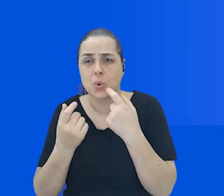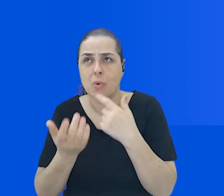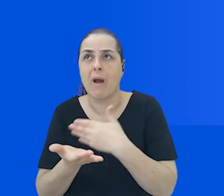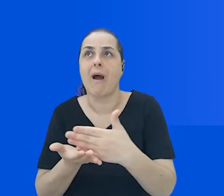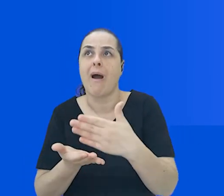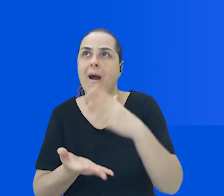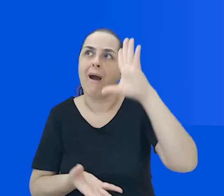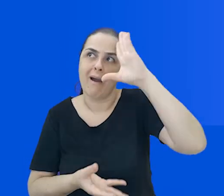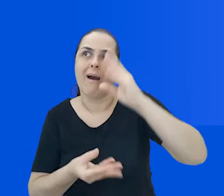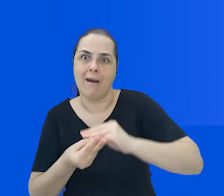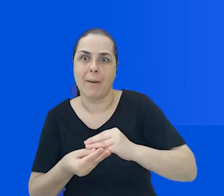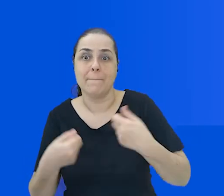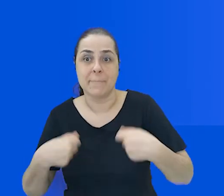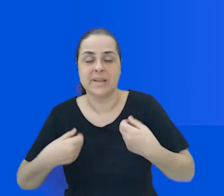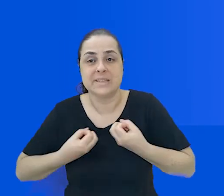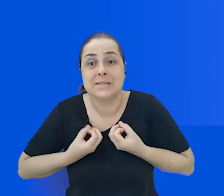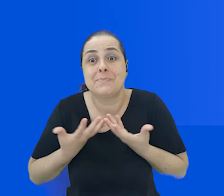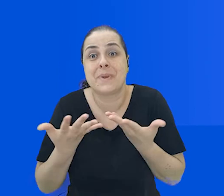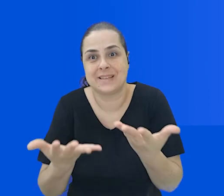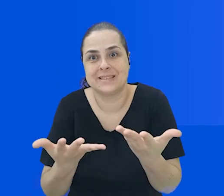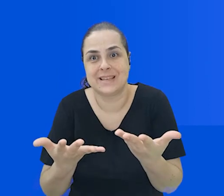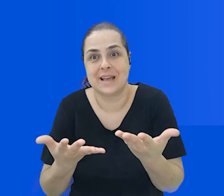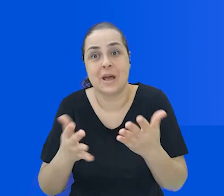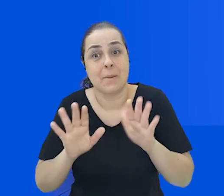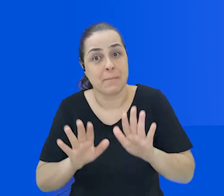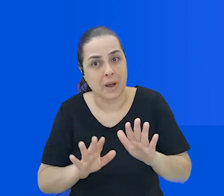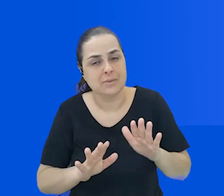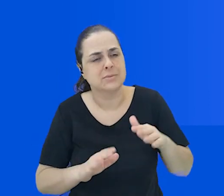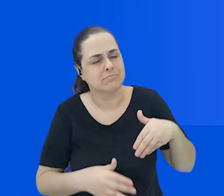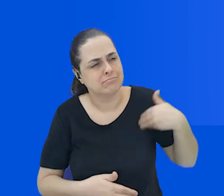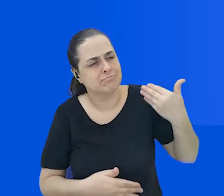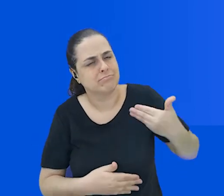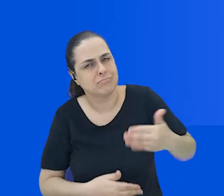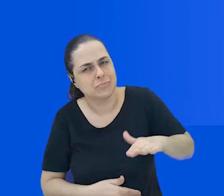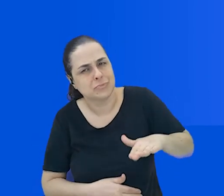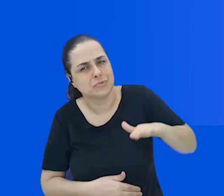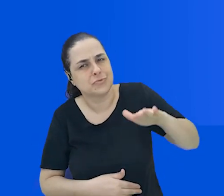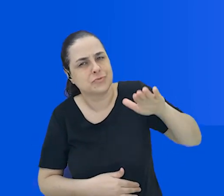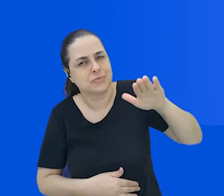É isso, é expressar. Só que com o tempo a gente começa a adequar essa expressão